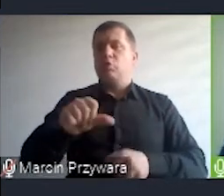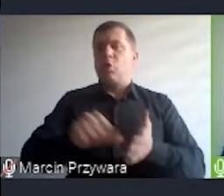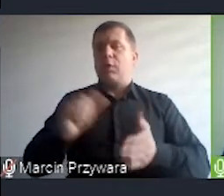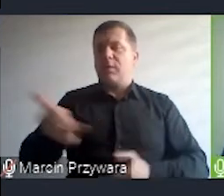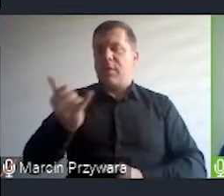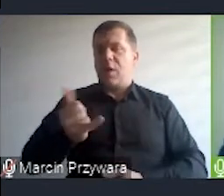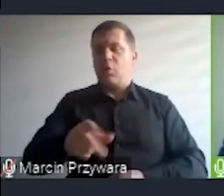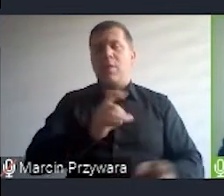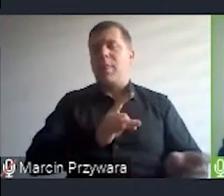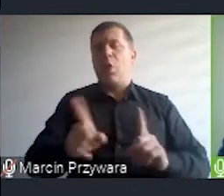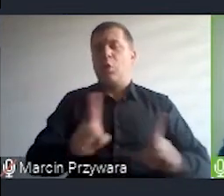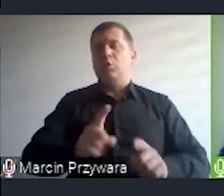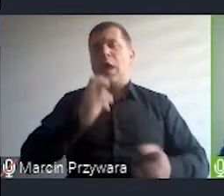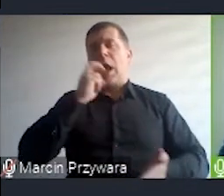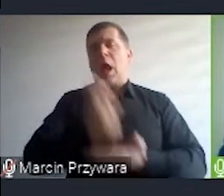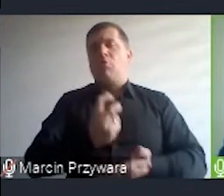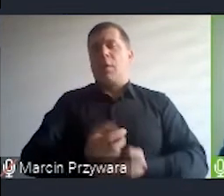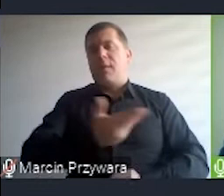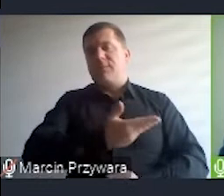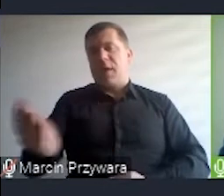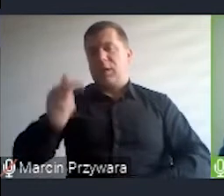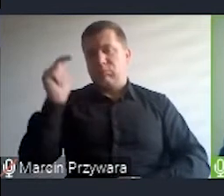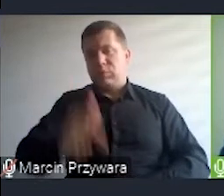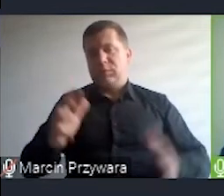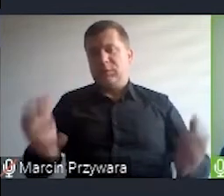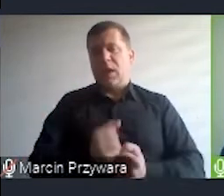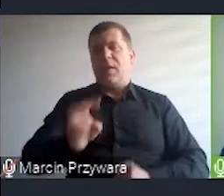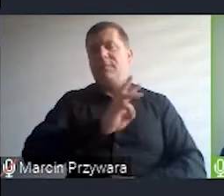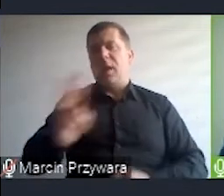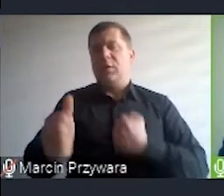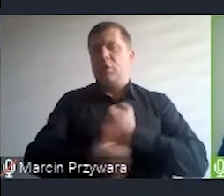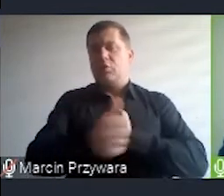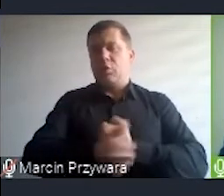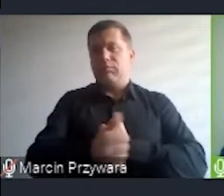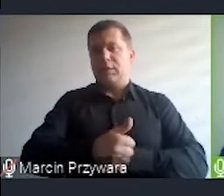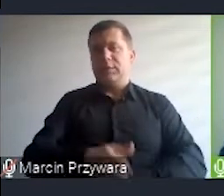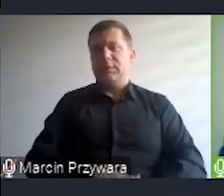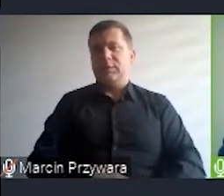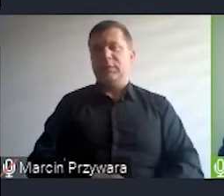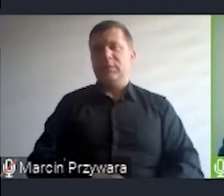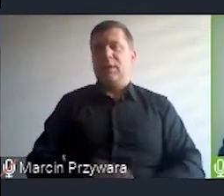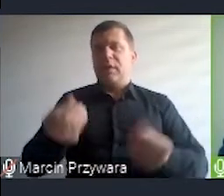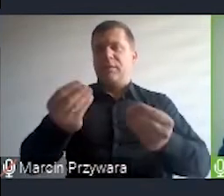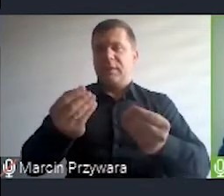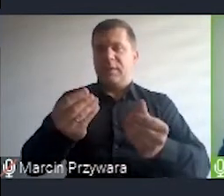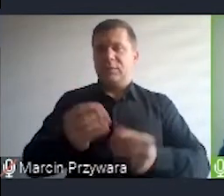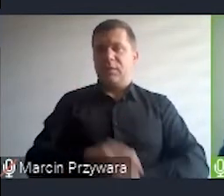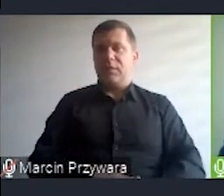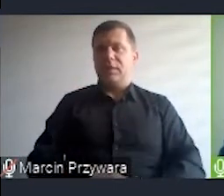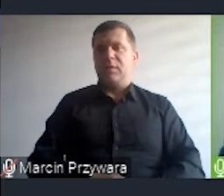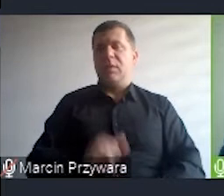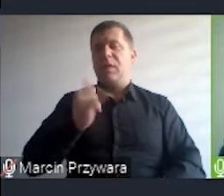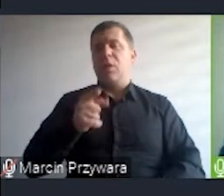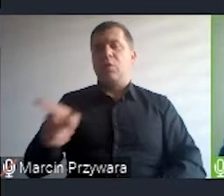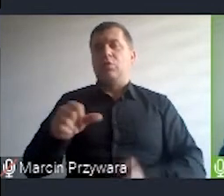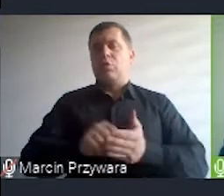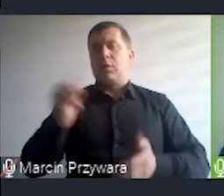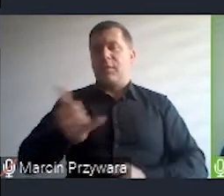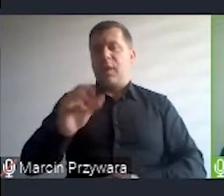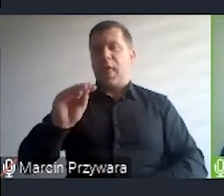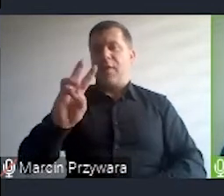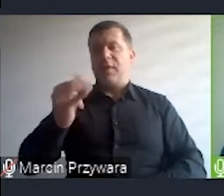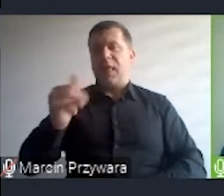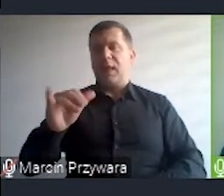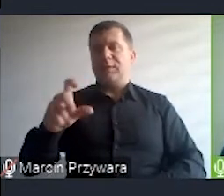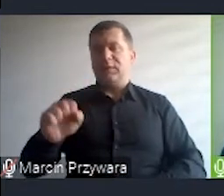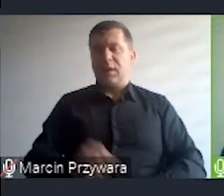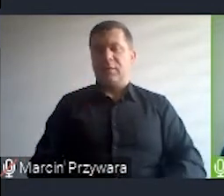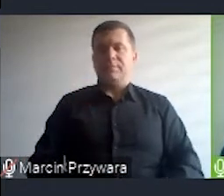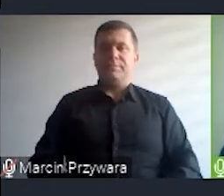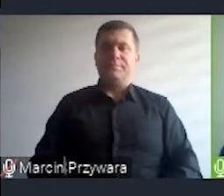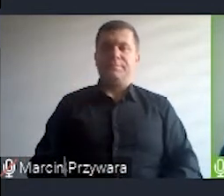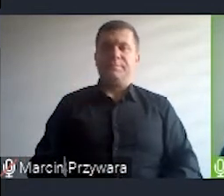to nie oznacza automatycznie, że u was się musi znaleźć w waszej dokumentacji finansowanej jako środek trwały w ewidencji i tak dalej.